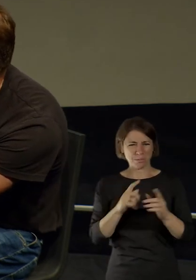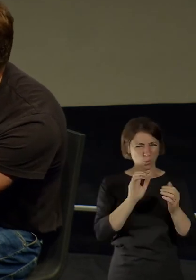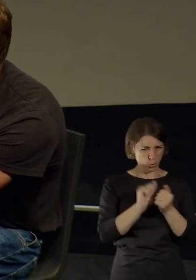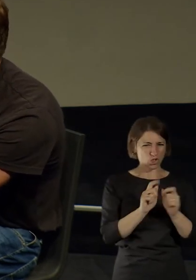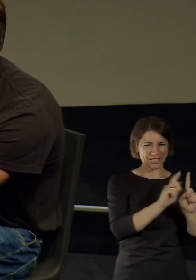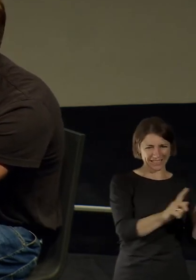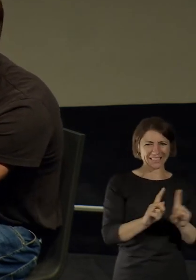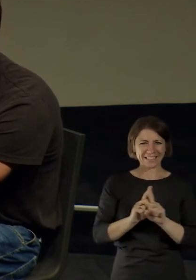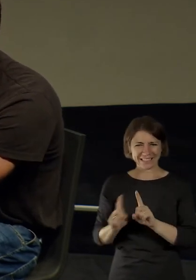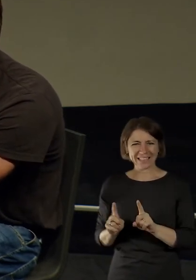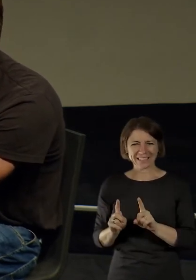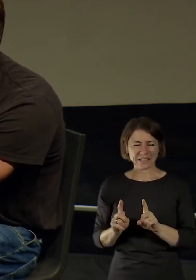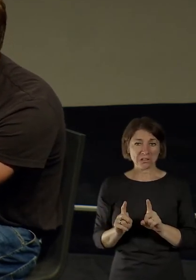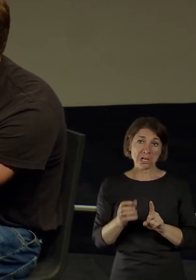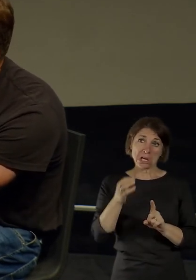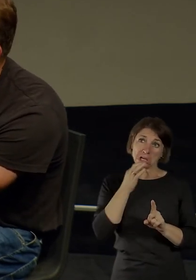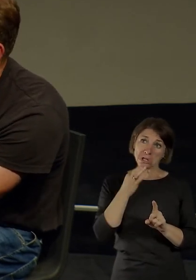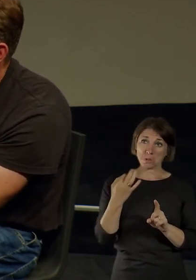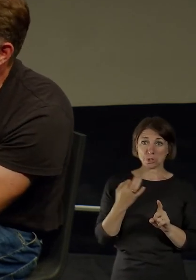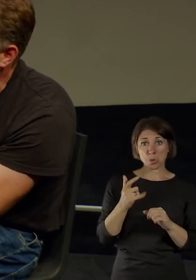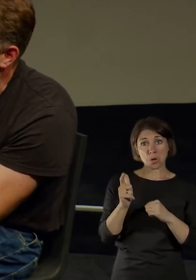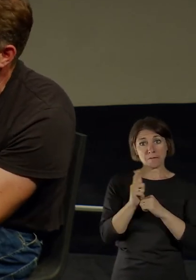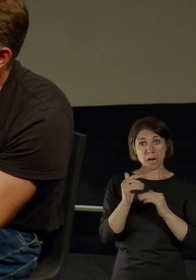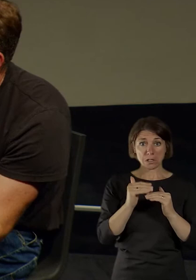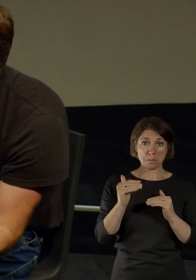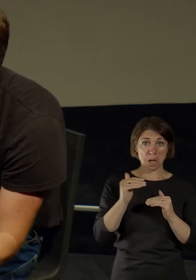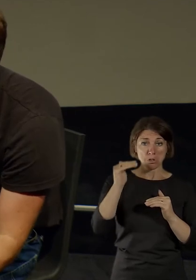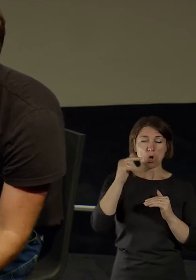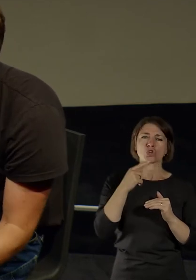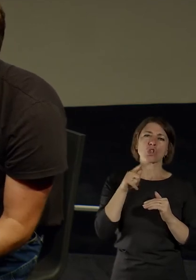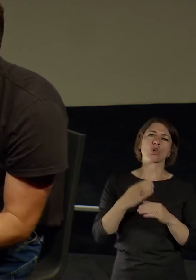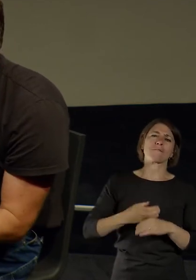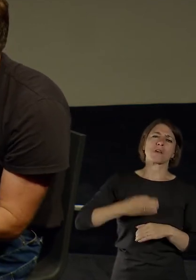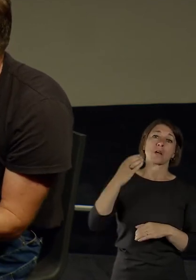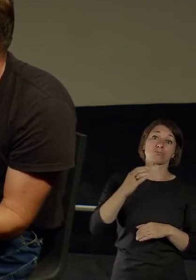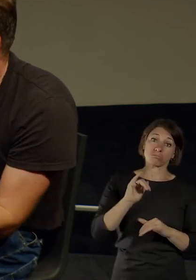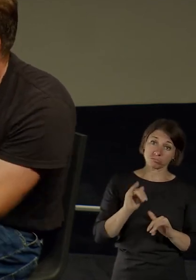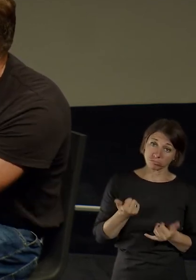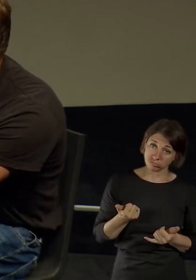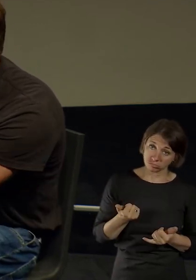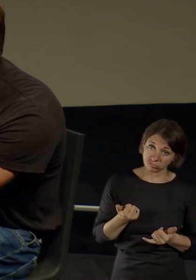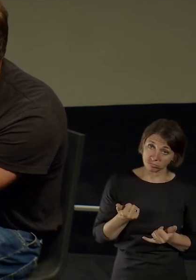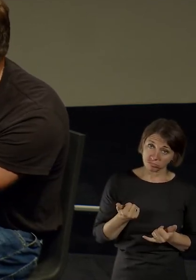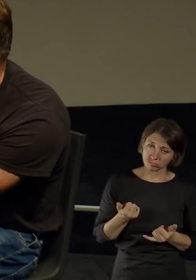Když něco má 12 pater a mluví se o tom jako o věži, tak si říkám, jestli to není spíš...